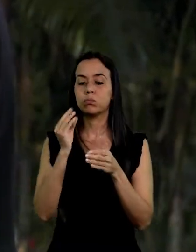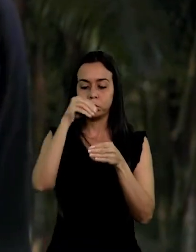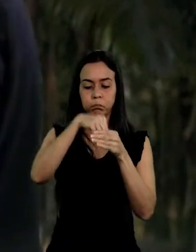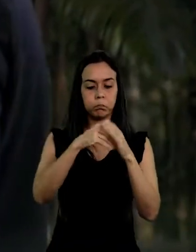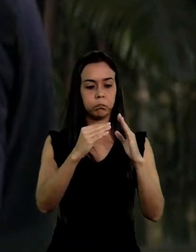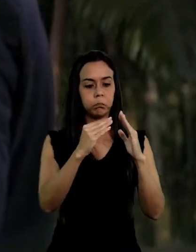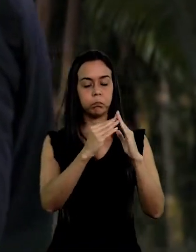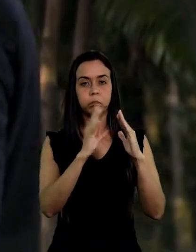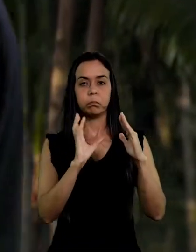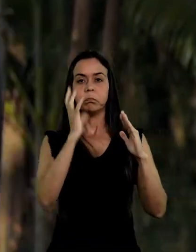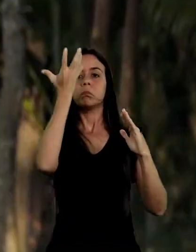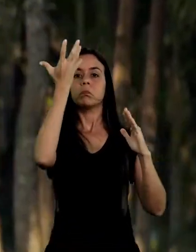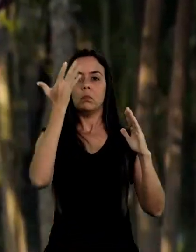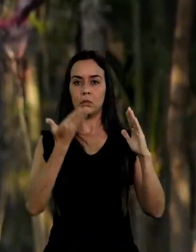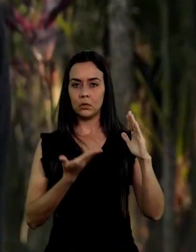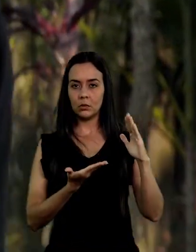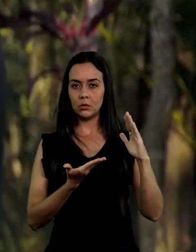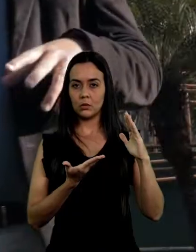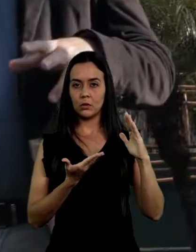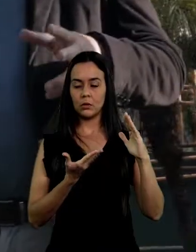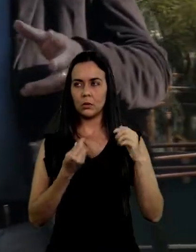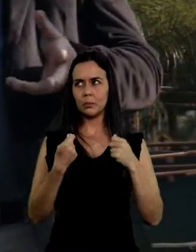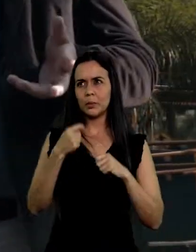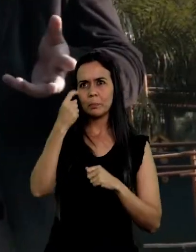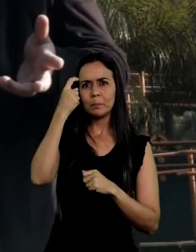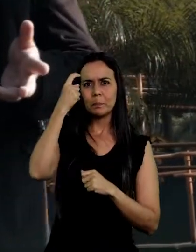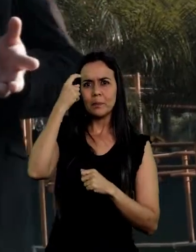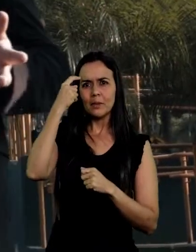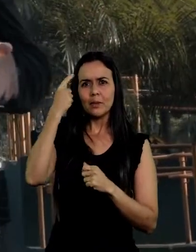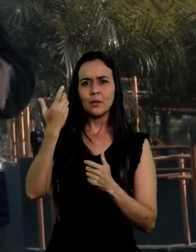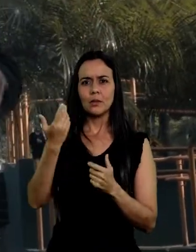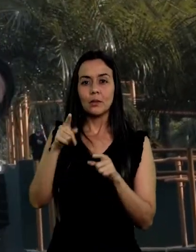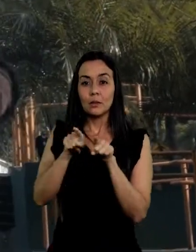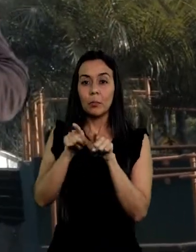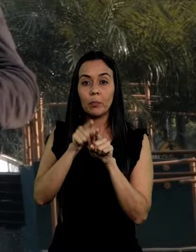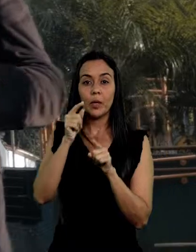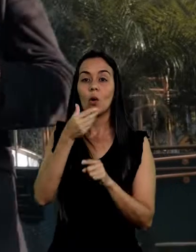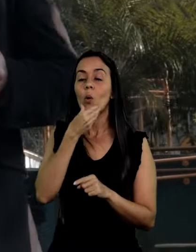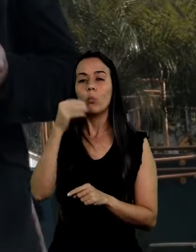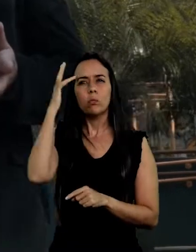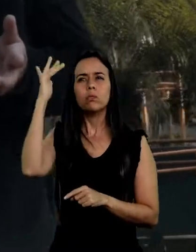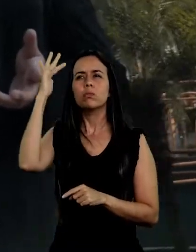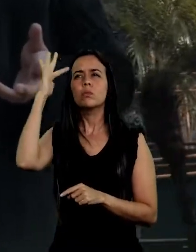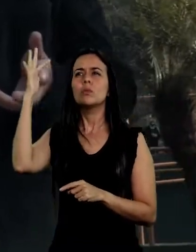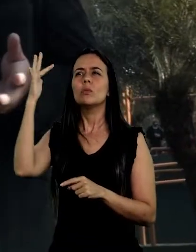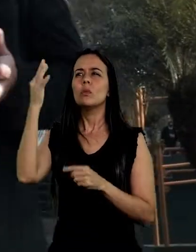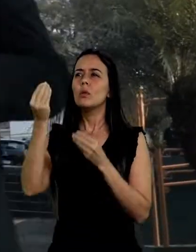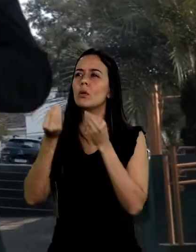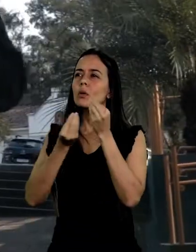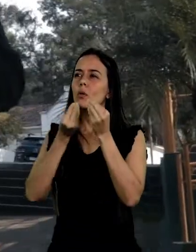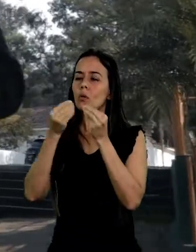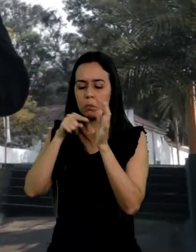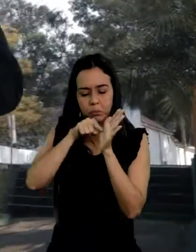social ideal, segundo Durkheim ou segundo o próprio Camus, de você ajudar o outro, né? Exatamente.